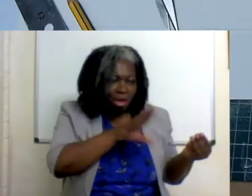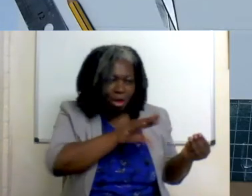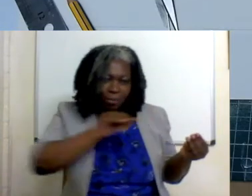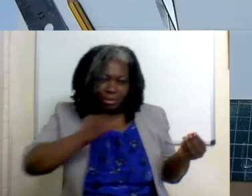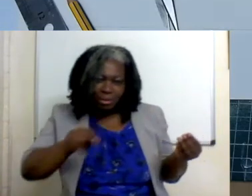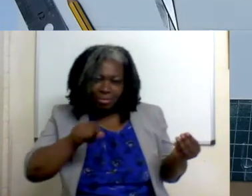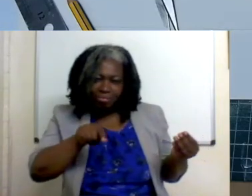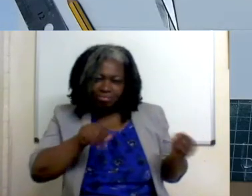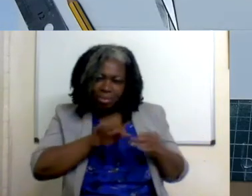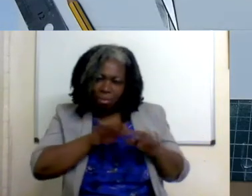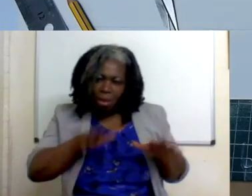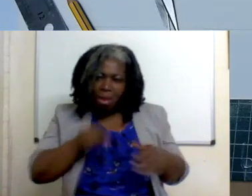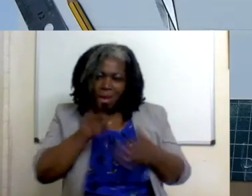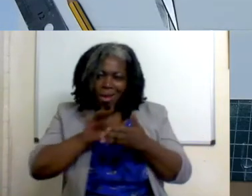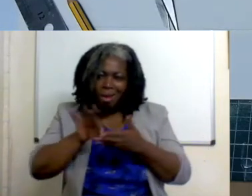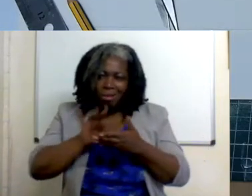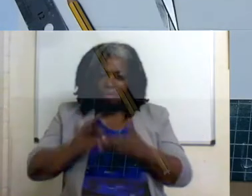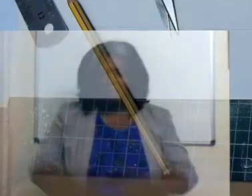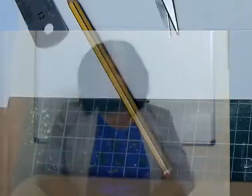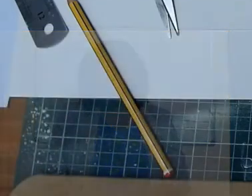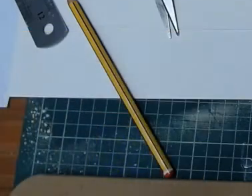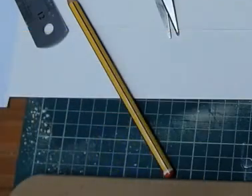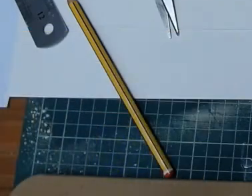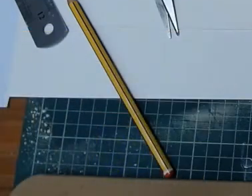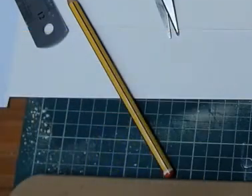hodne rychle, ale je to trochu jako